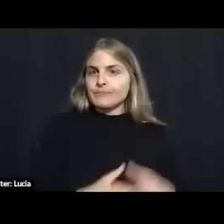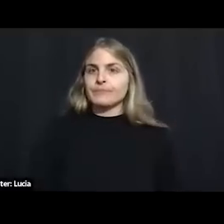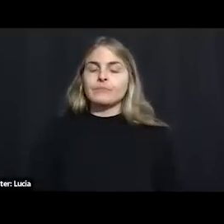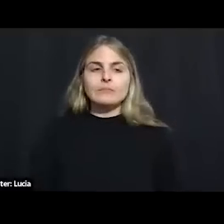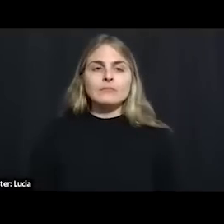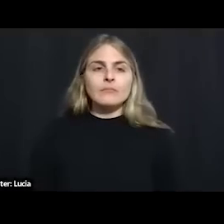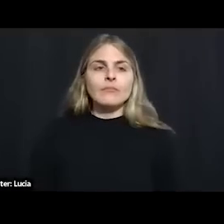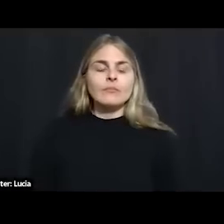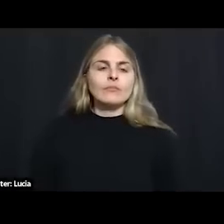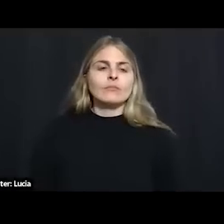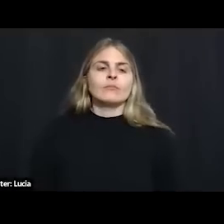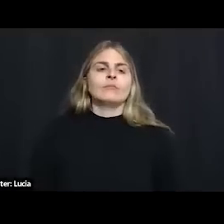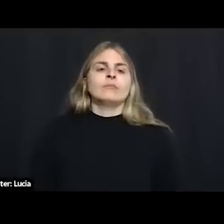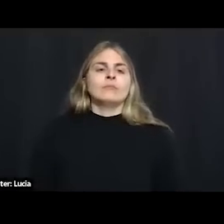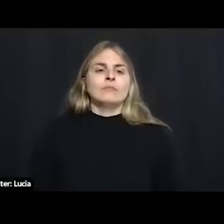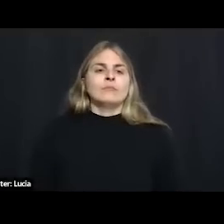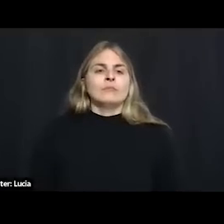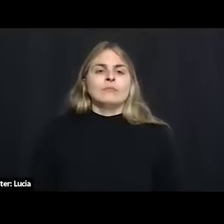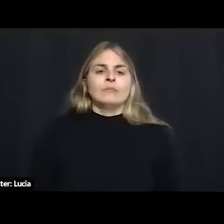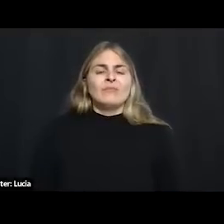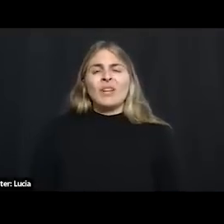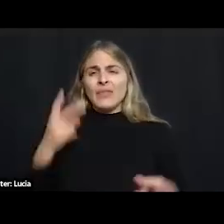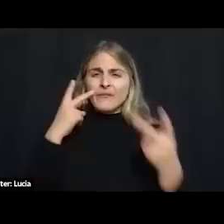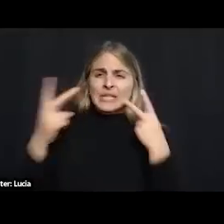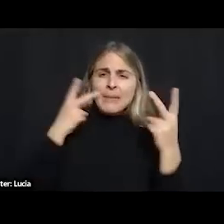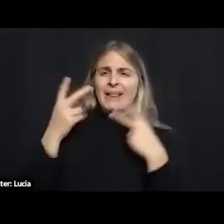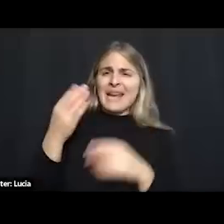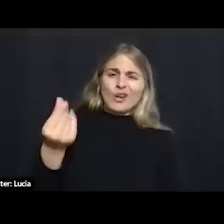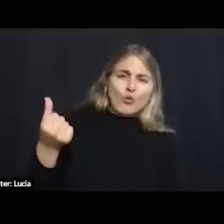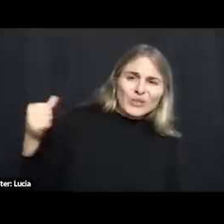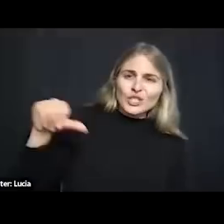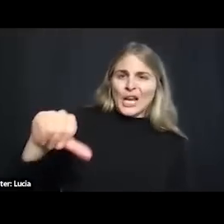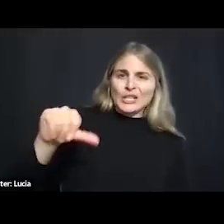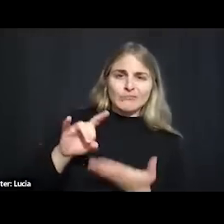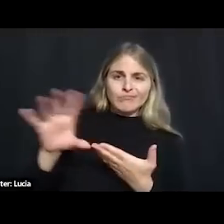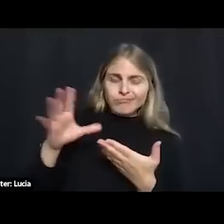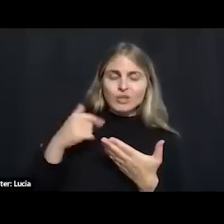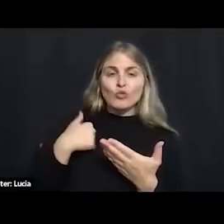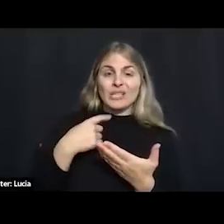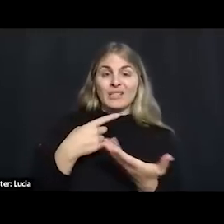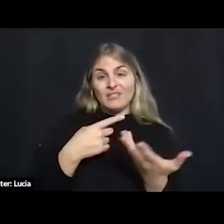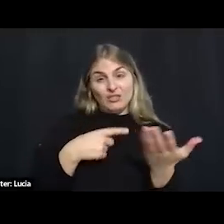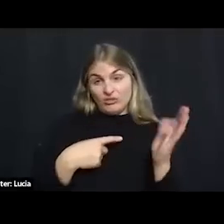Tristemente, la visibilidad y el rechazo también parecían extenderse, al menos para algunos, más allá del sinhogarismo.